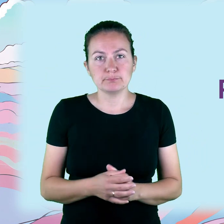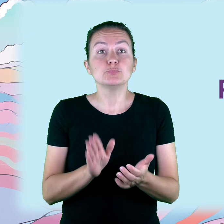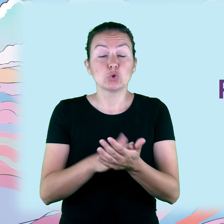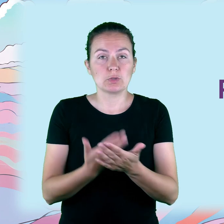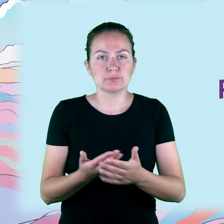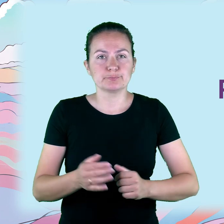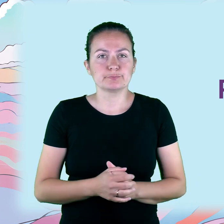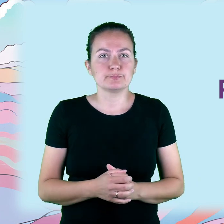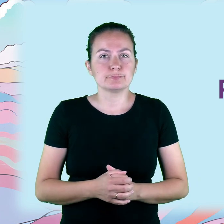Przykłady: